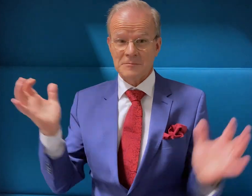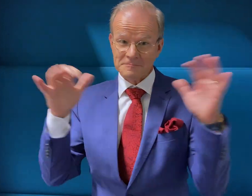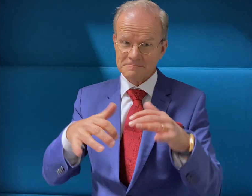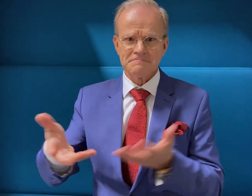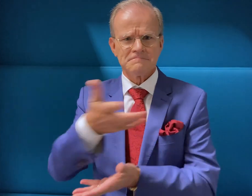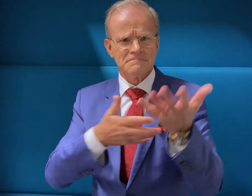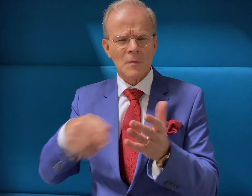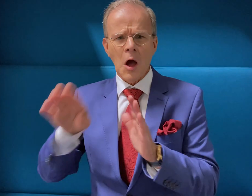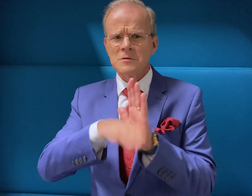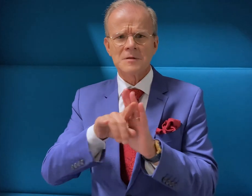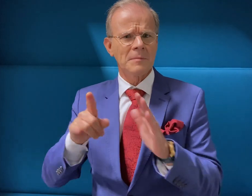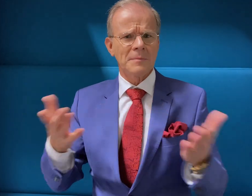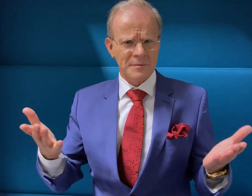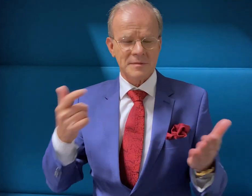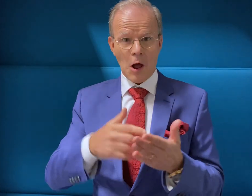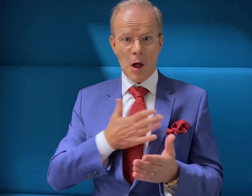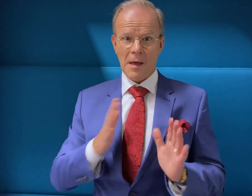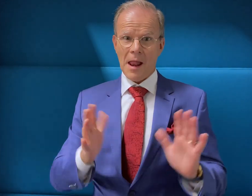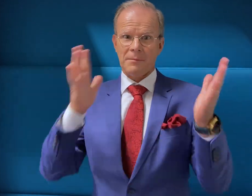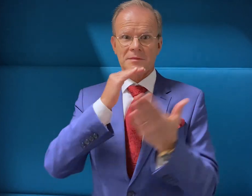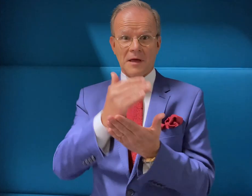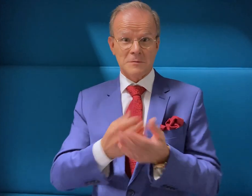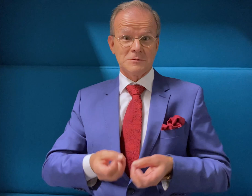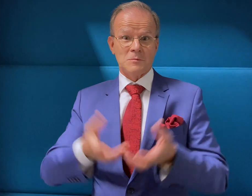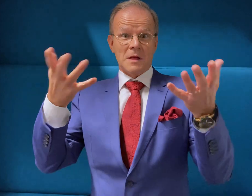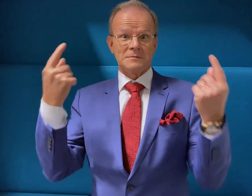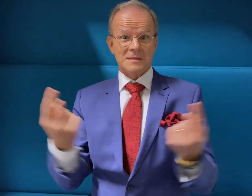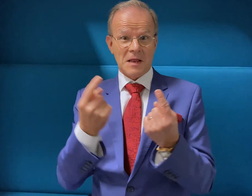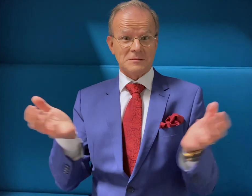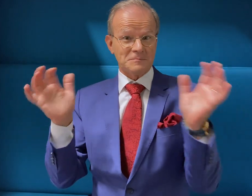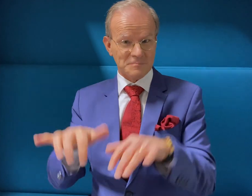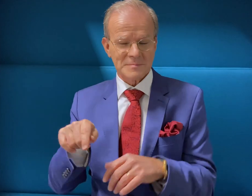Luvassa on oman elämäkertani julkaisutilaisuus, -